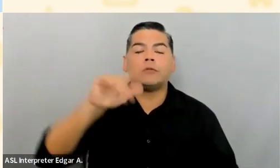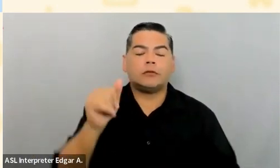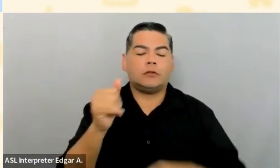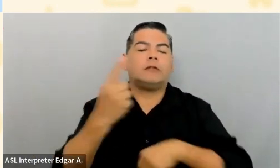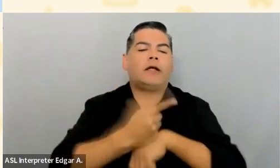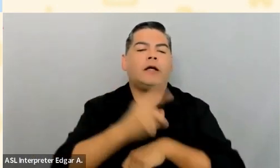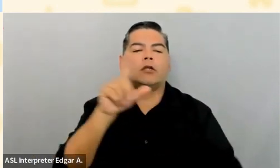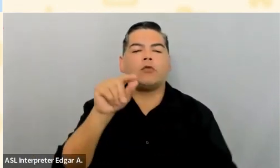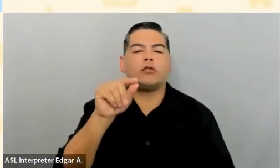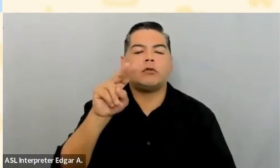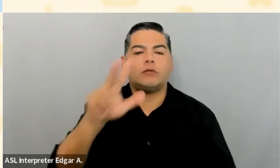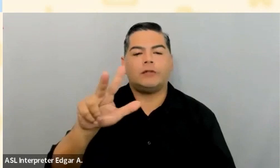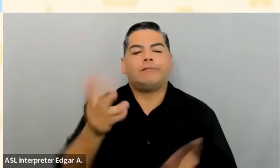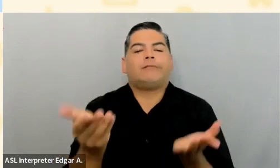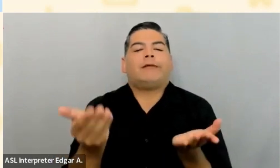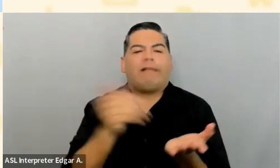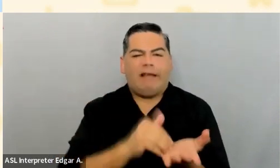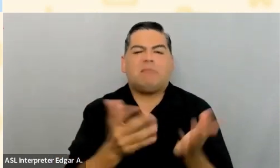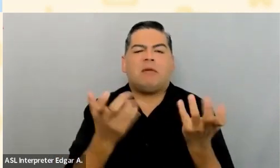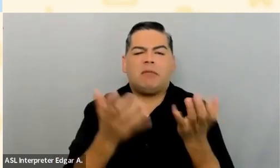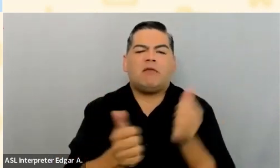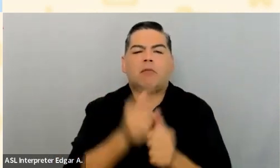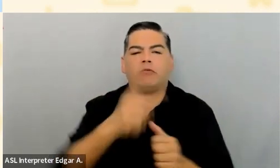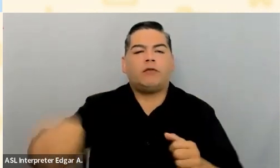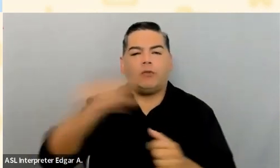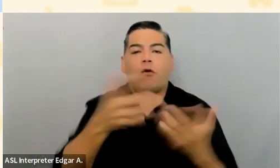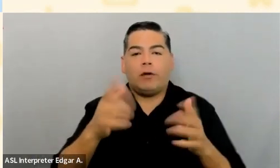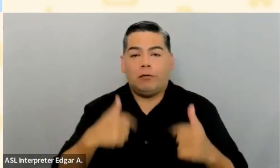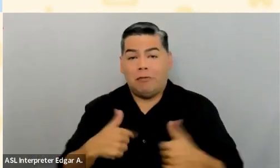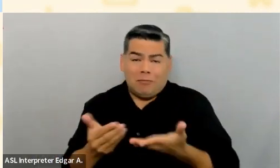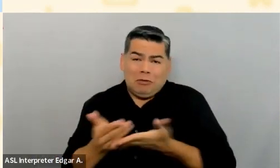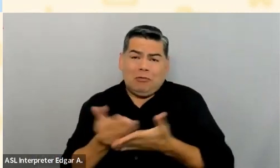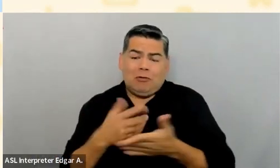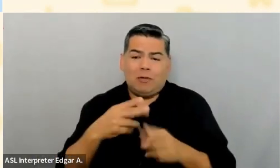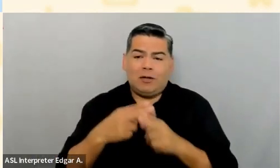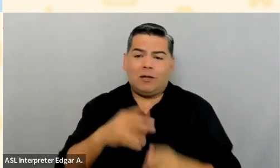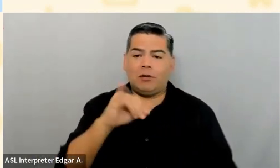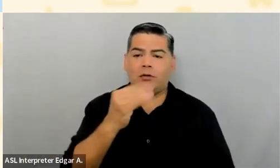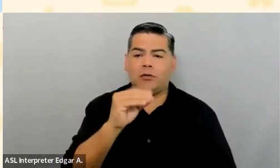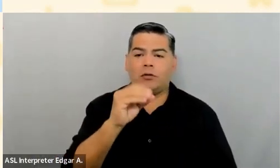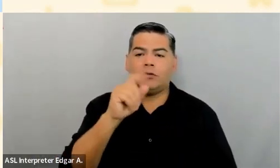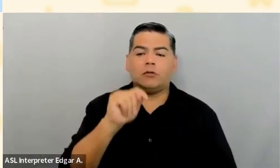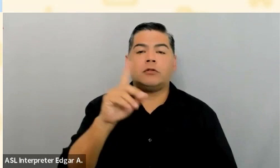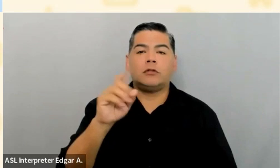Nuevamente, probablemente para la mayoría de ustedes... pero soy nuevo. Mi nombre es Joost de Valk. Soy socio de Emilia Capital.